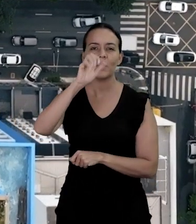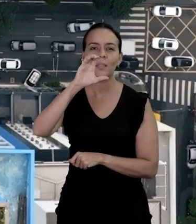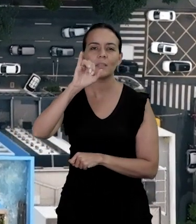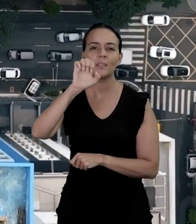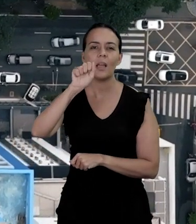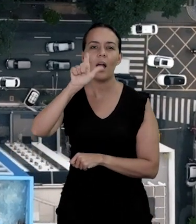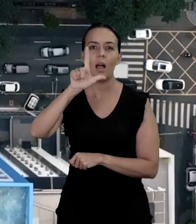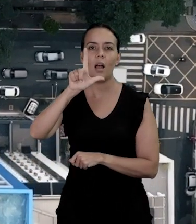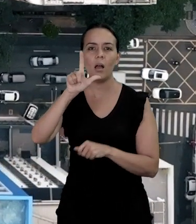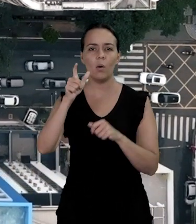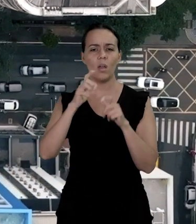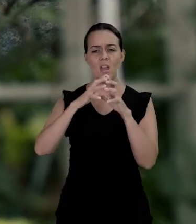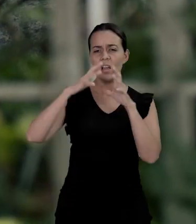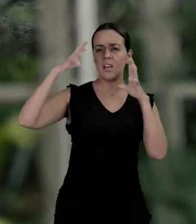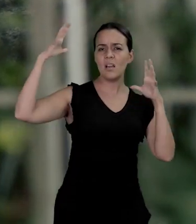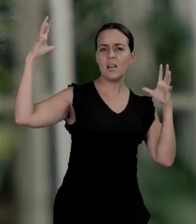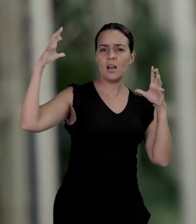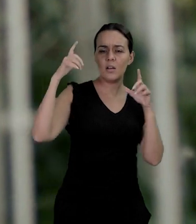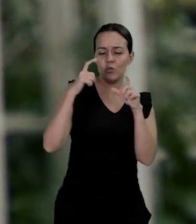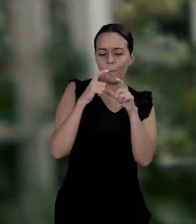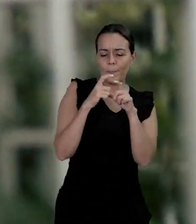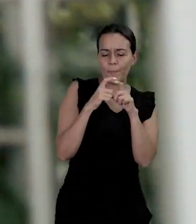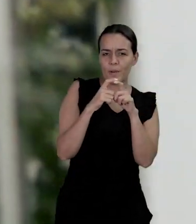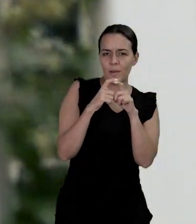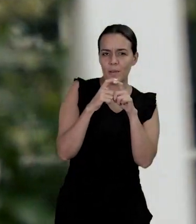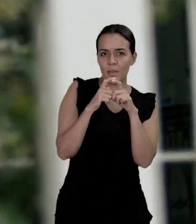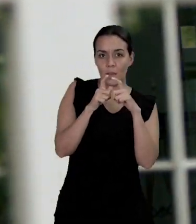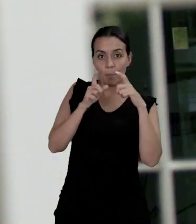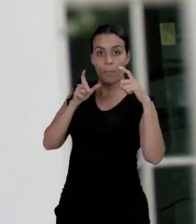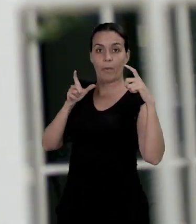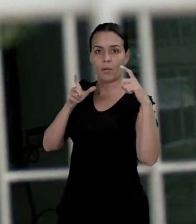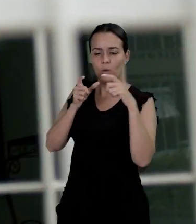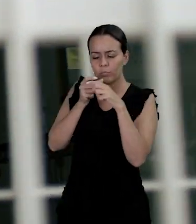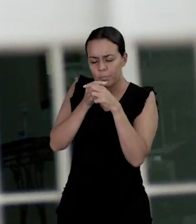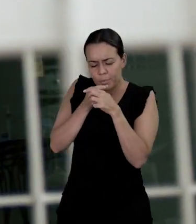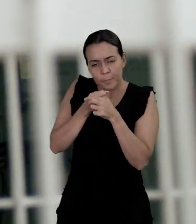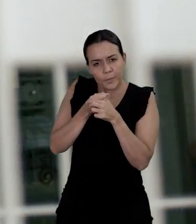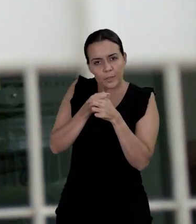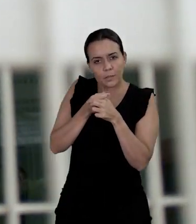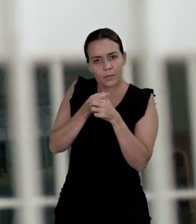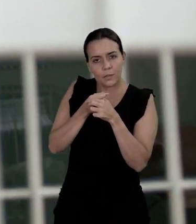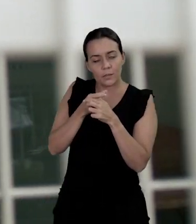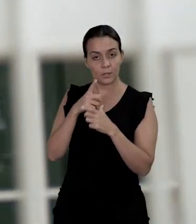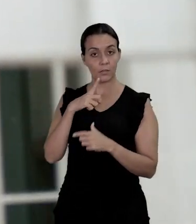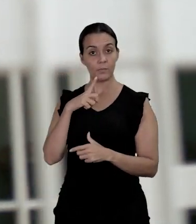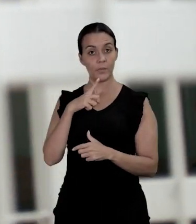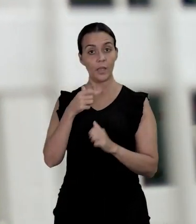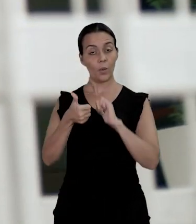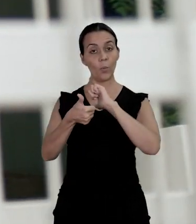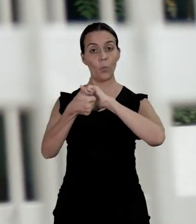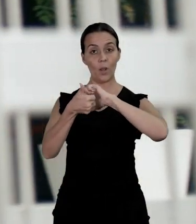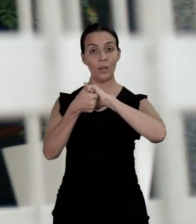Grande, pequeno, maior, menor. E ele é feito de qualidades.